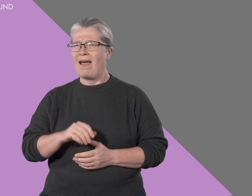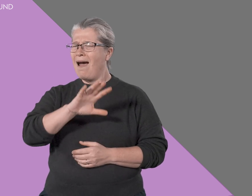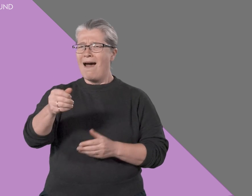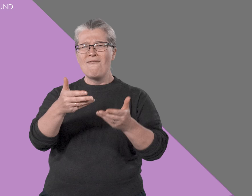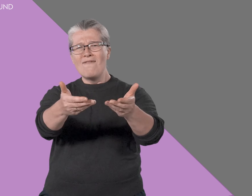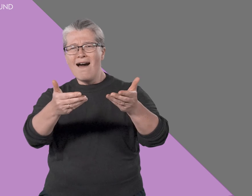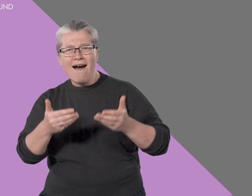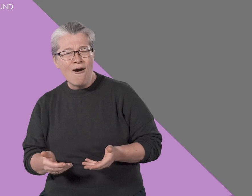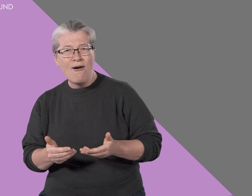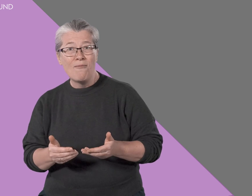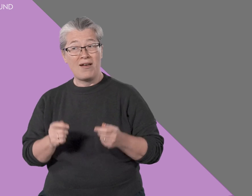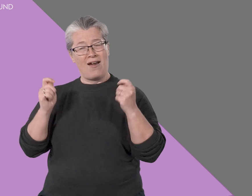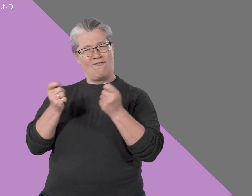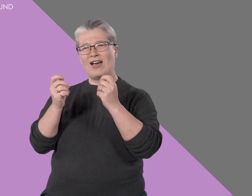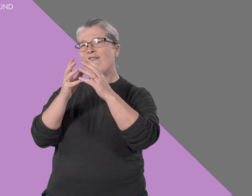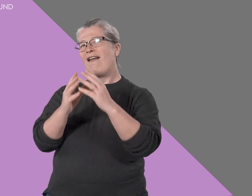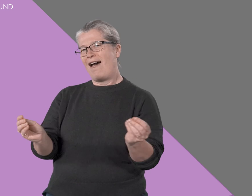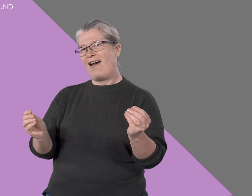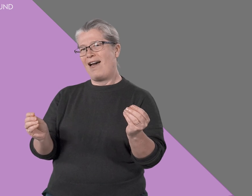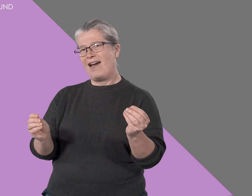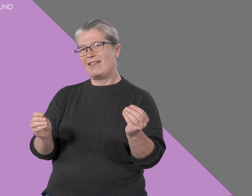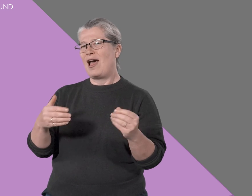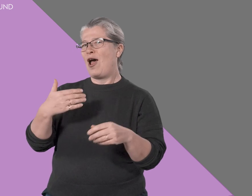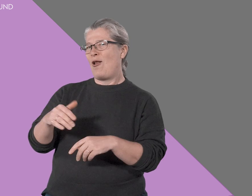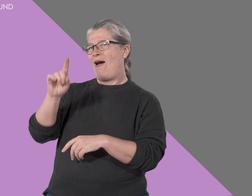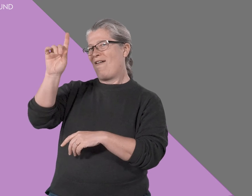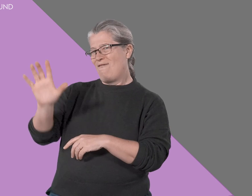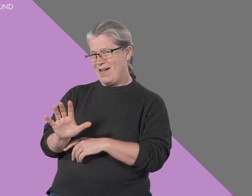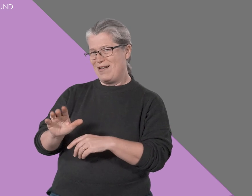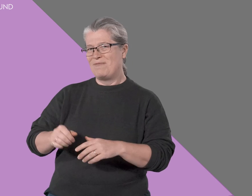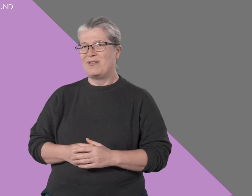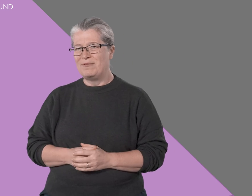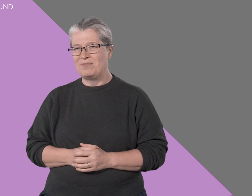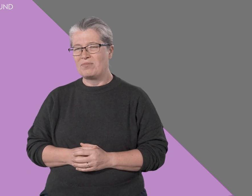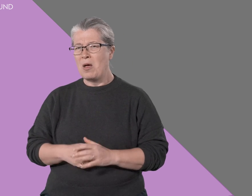Alla är välkomna till gratisfesten som pågår mellan klockan 13 och 17.